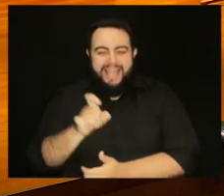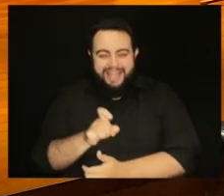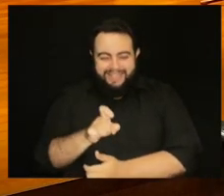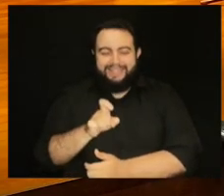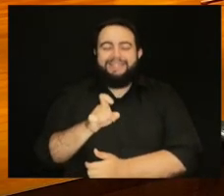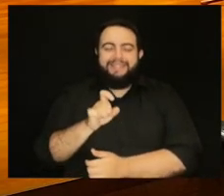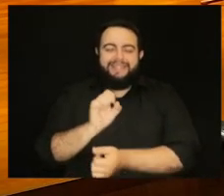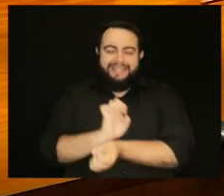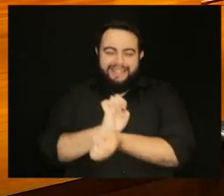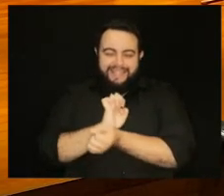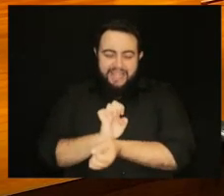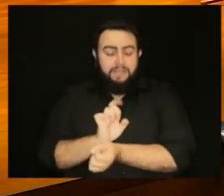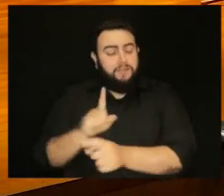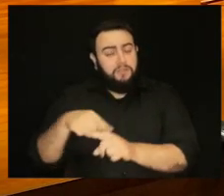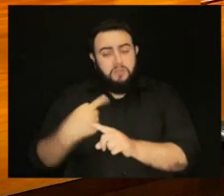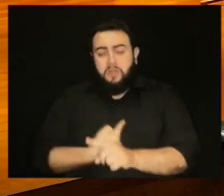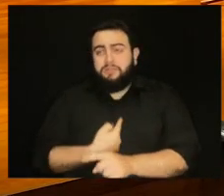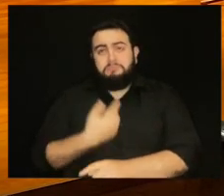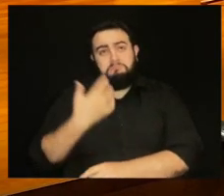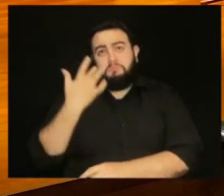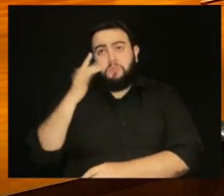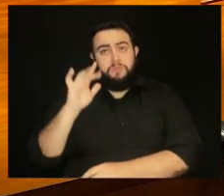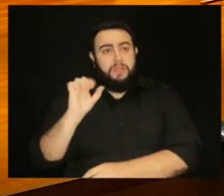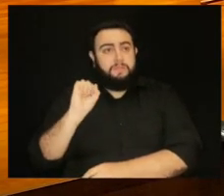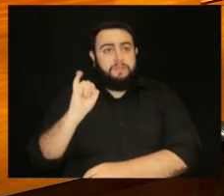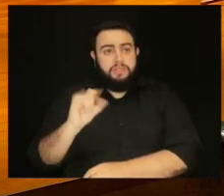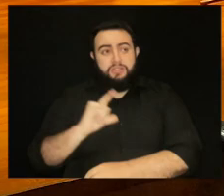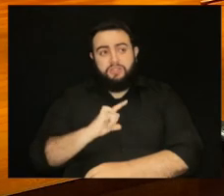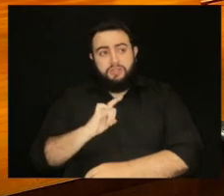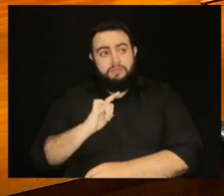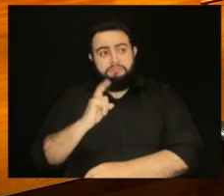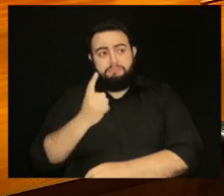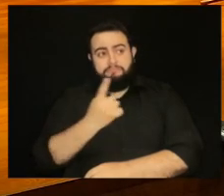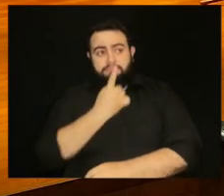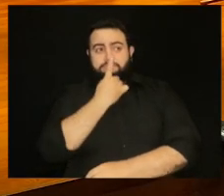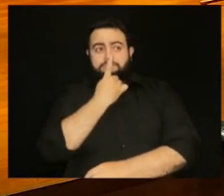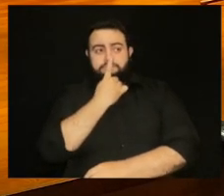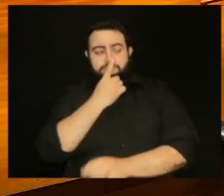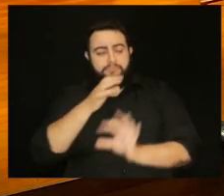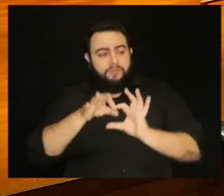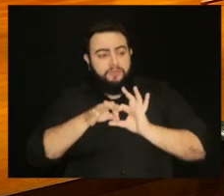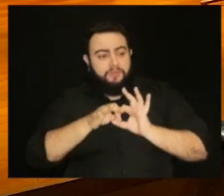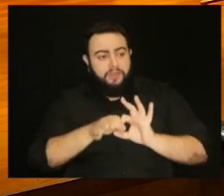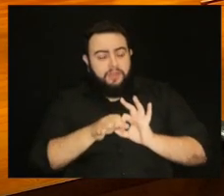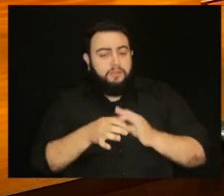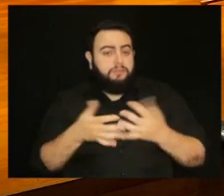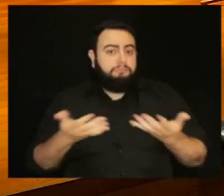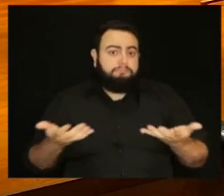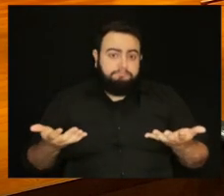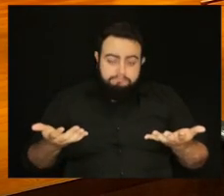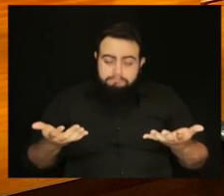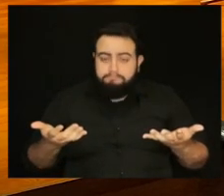a gente saber se tinha algum laço efetivo de parte dela com relação a ele, como é